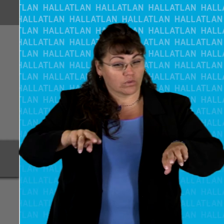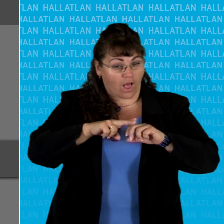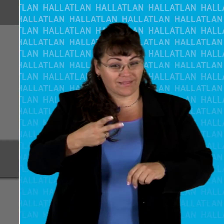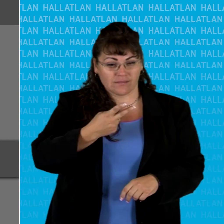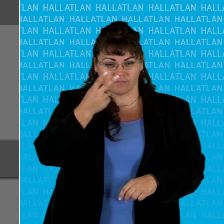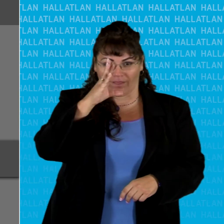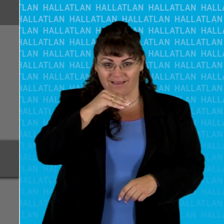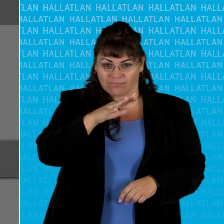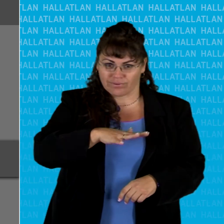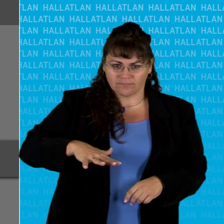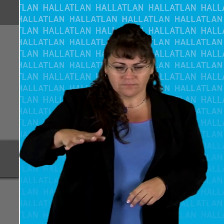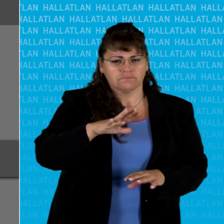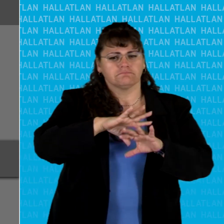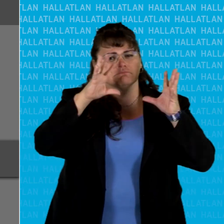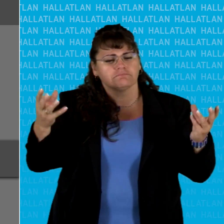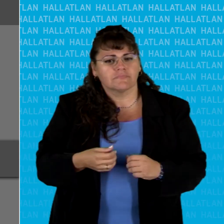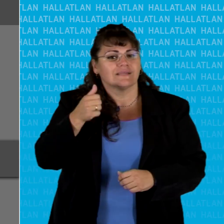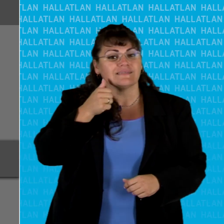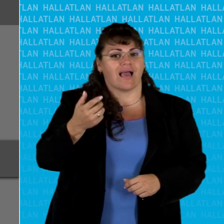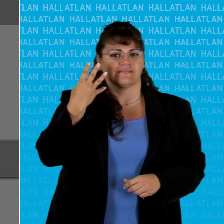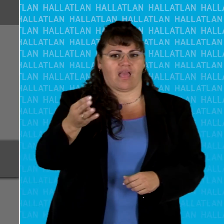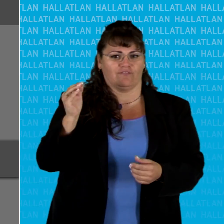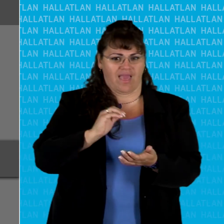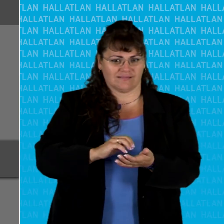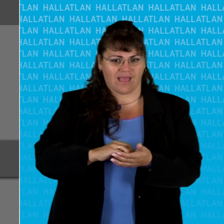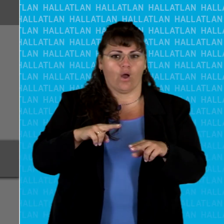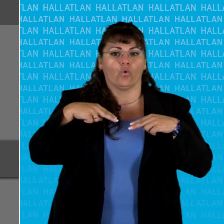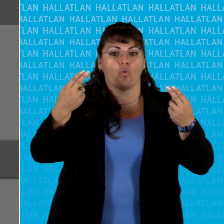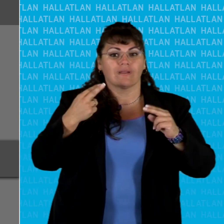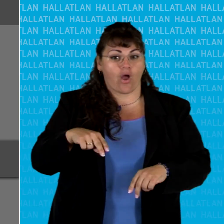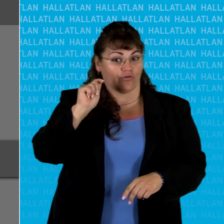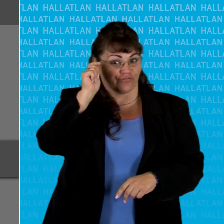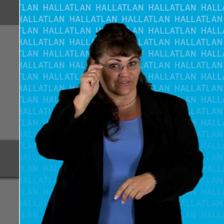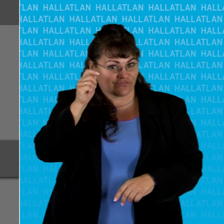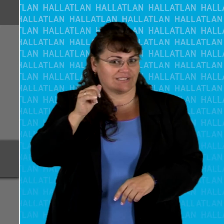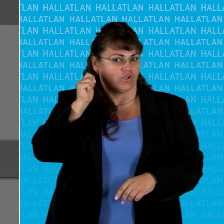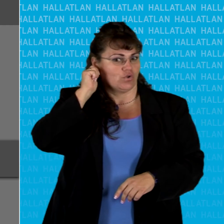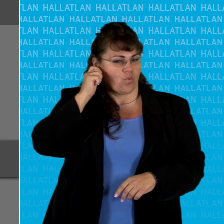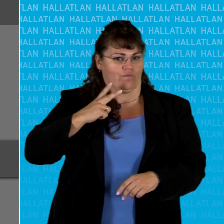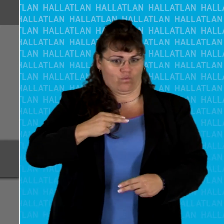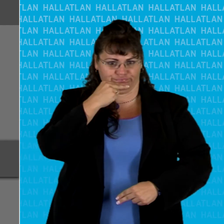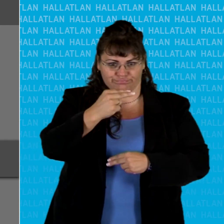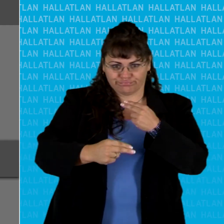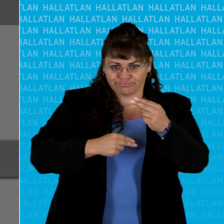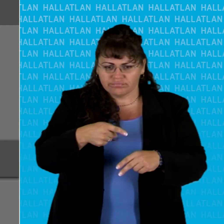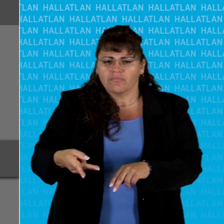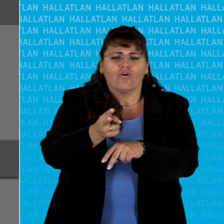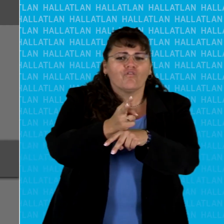A kutatásban a szakemberek közel 140 ezer koreai férfit és nőt vizsgáltak.